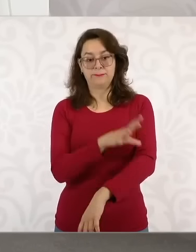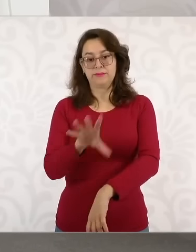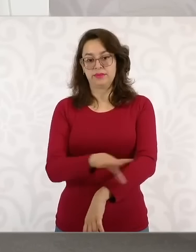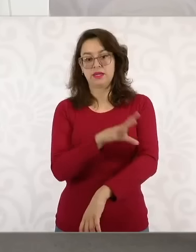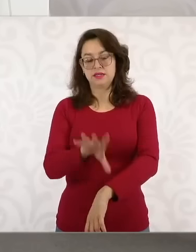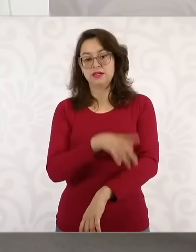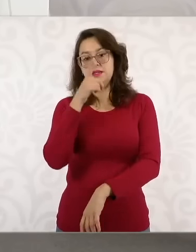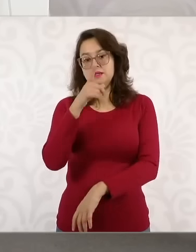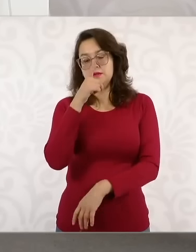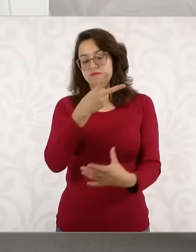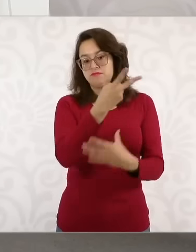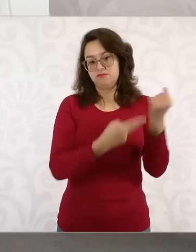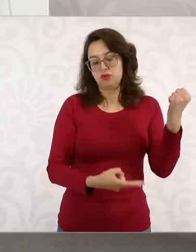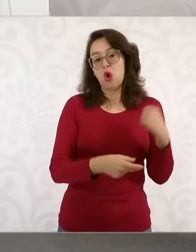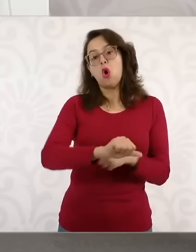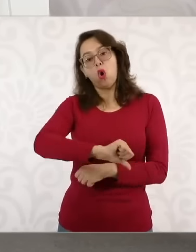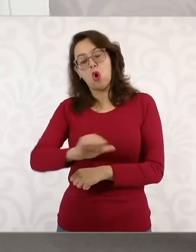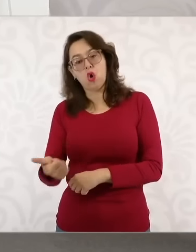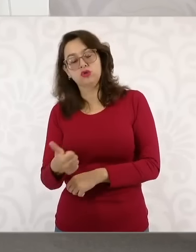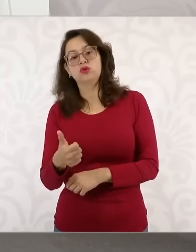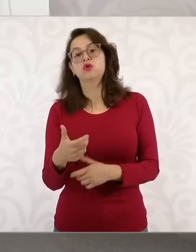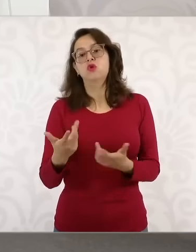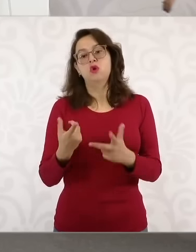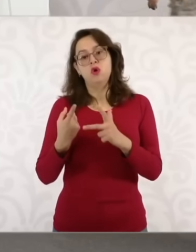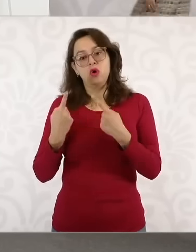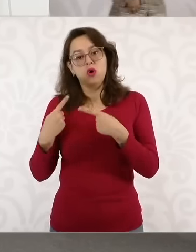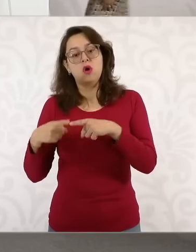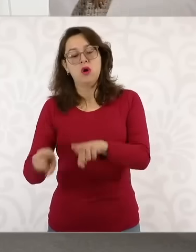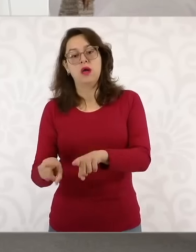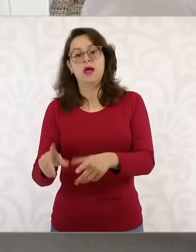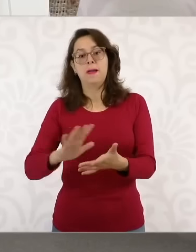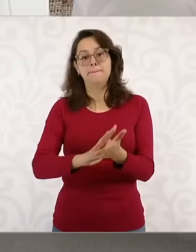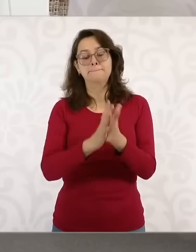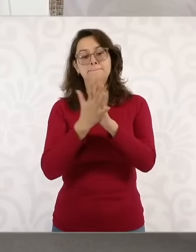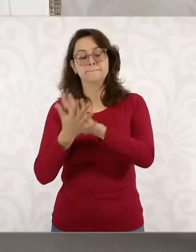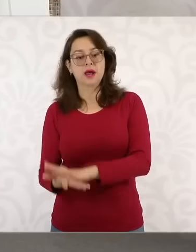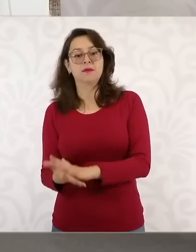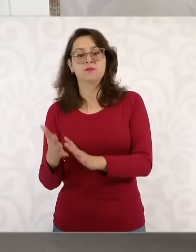estos ciclos combinados y por otro lado también ya está iniciando la transición energética dentro de